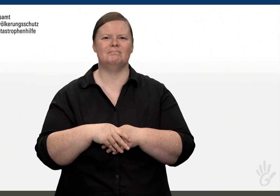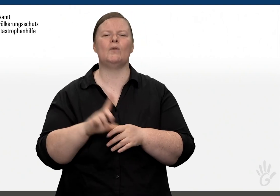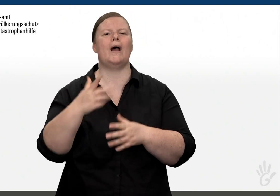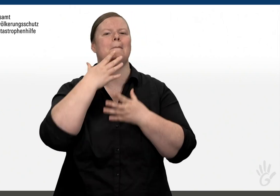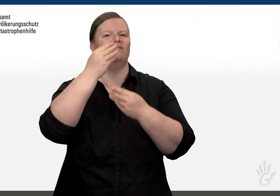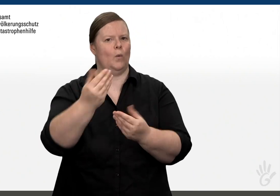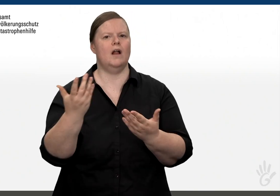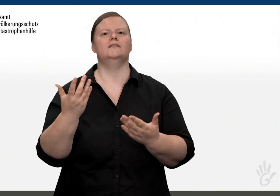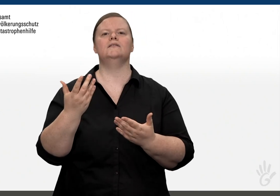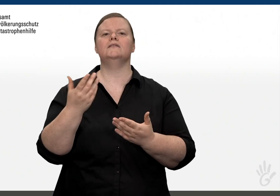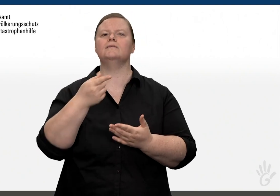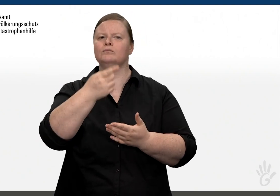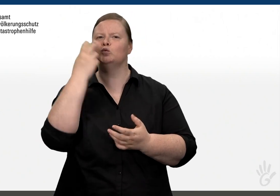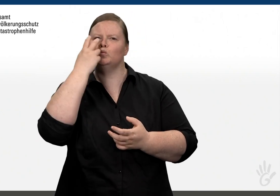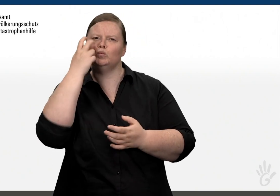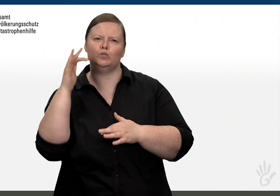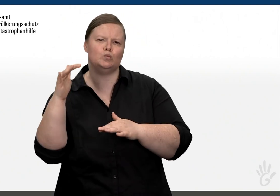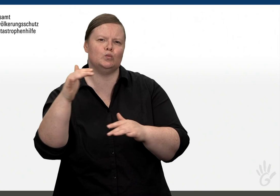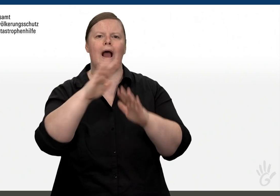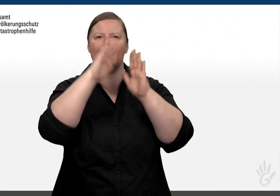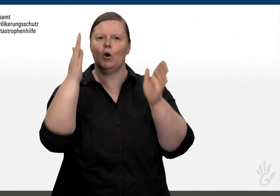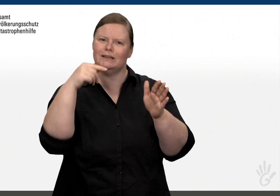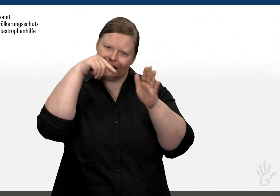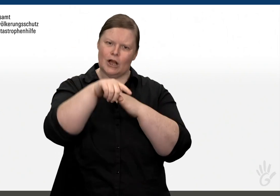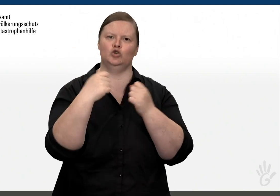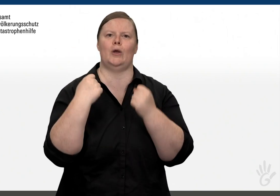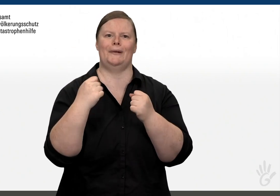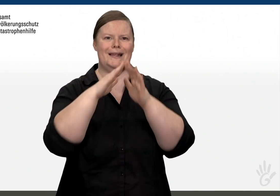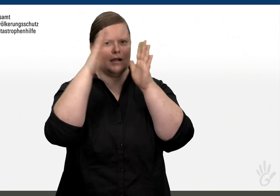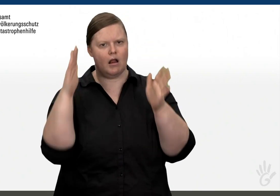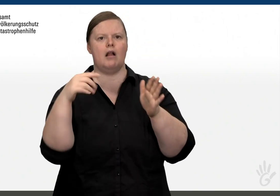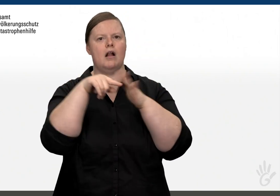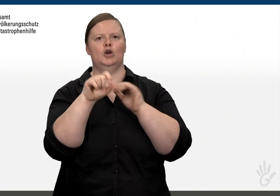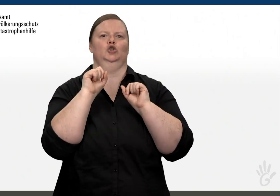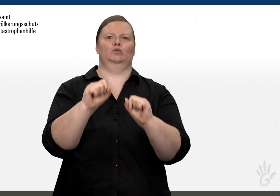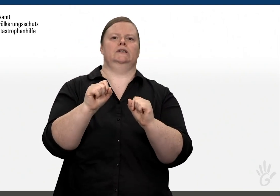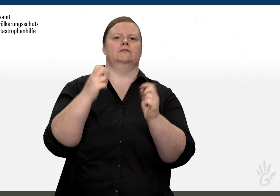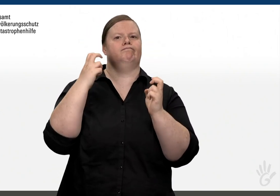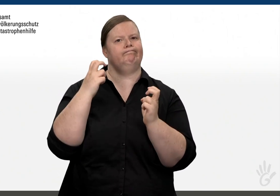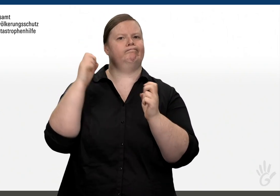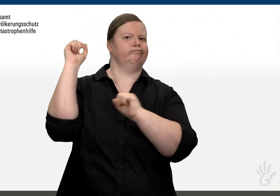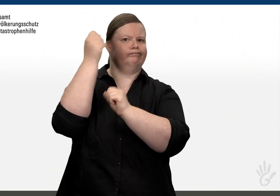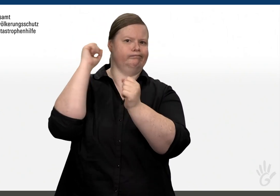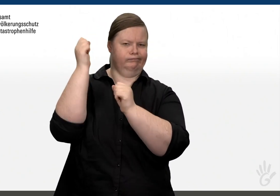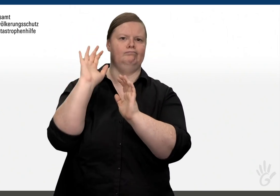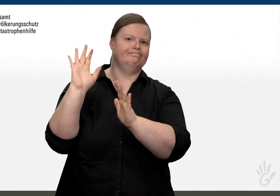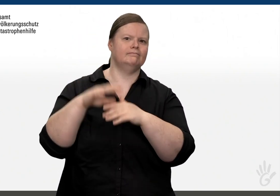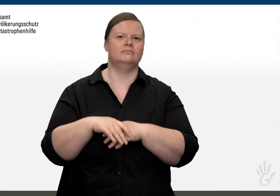Zu empfehlen ist, Schutz in einem stabilen Gebäude zu suchen